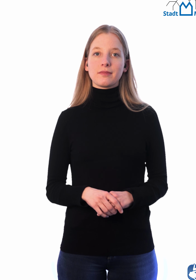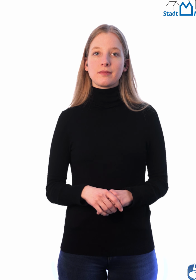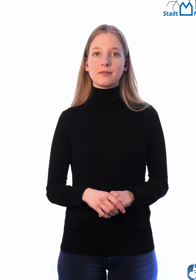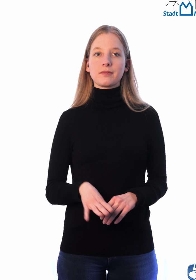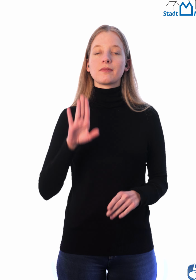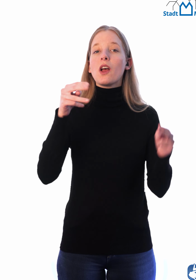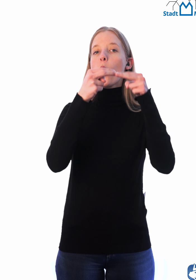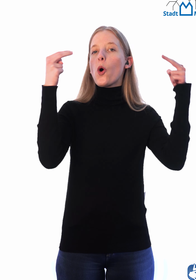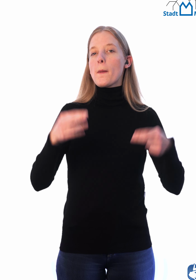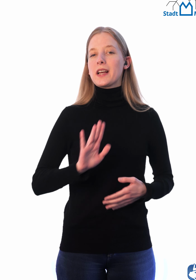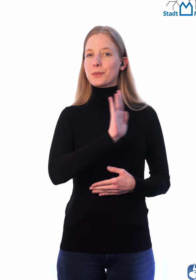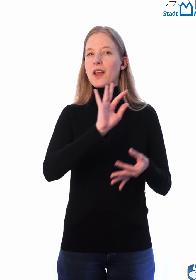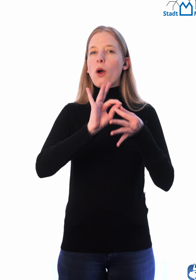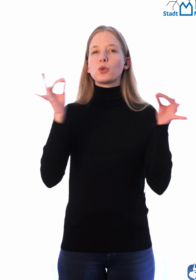Wie funktioniert diese Seite?